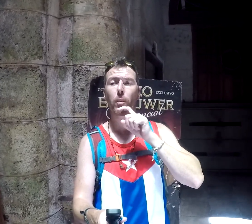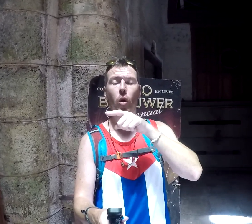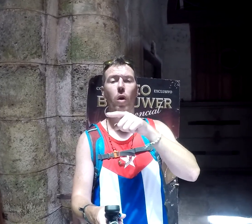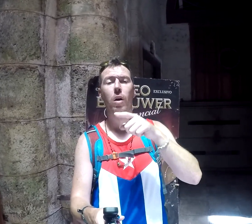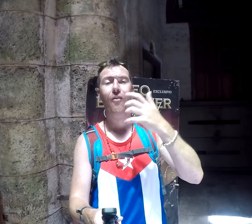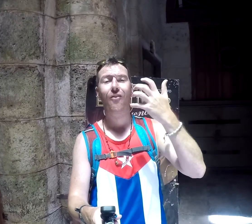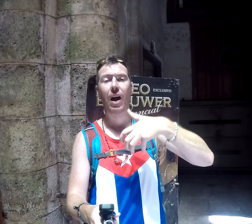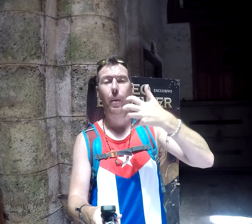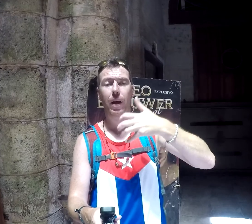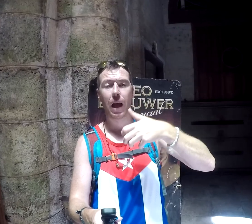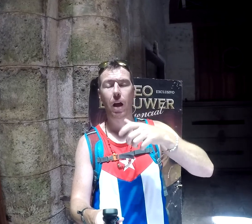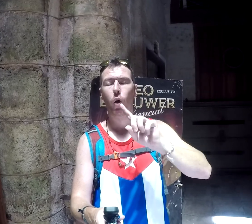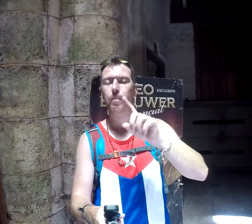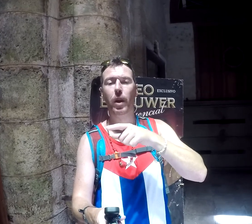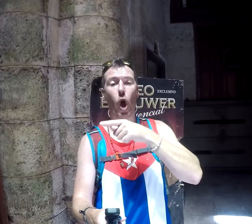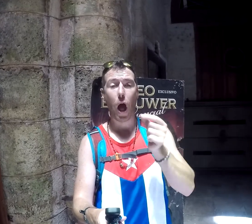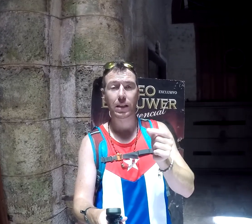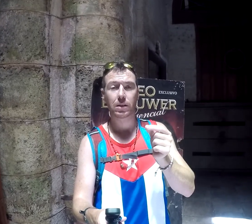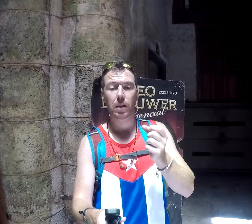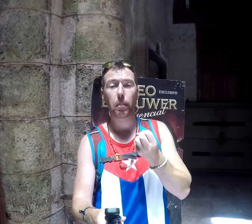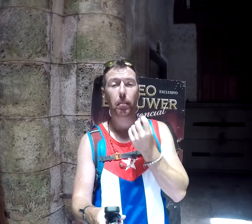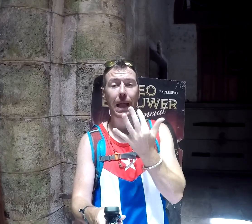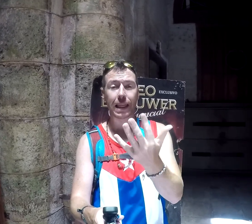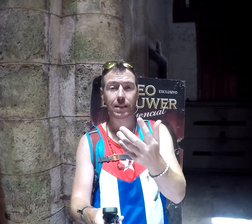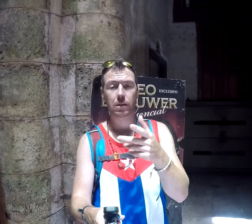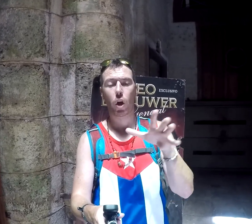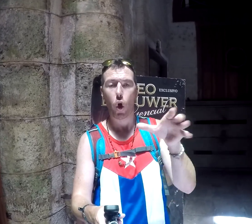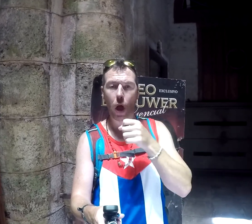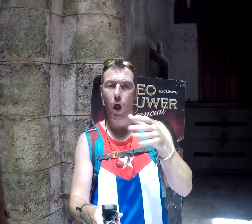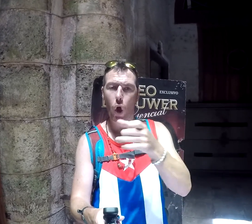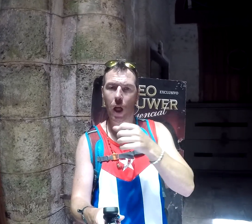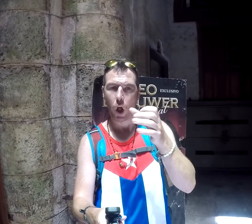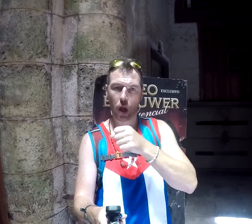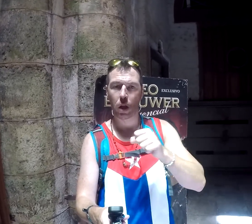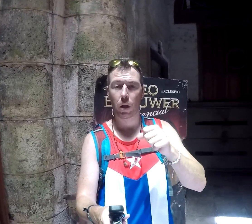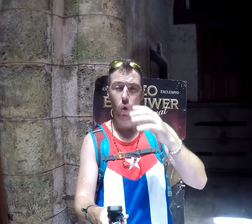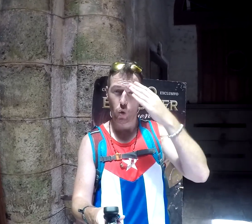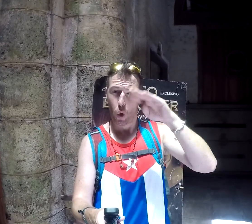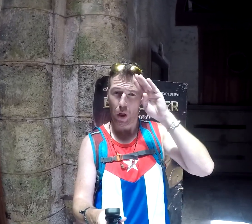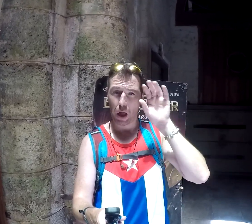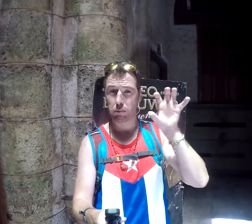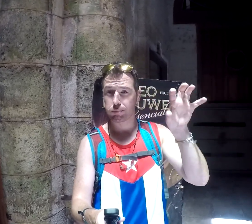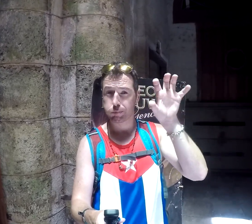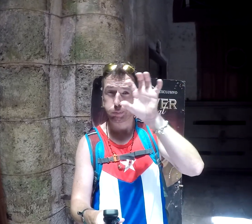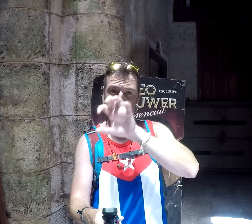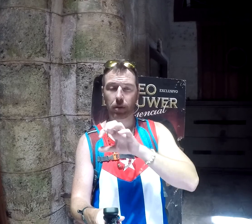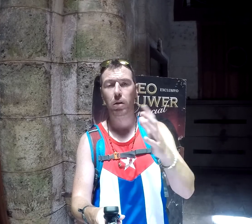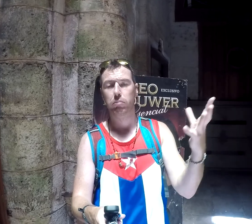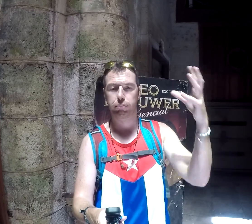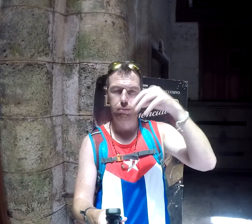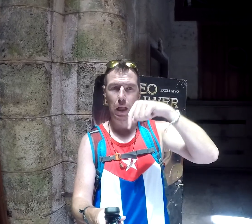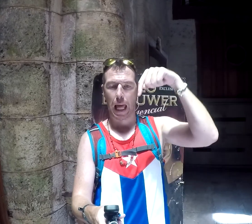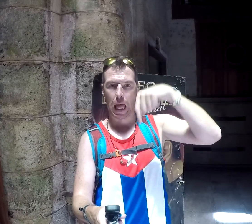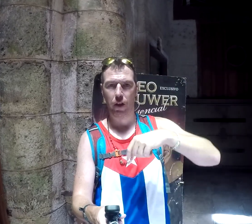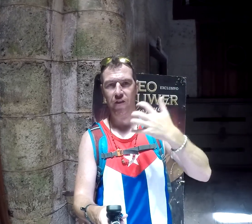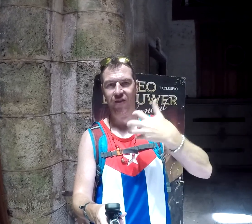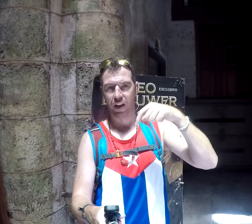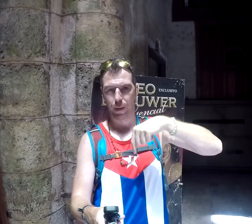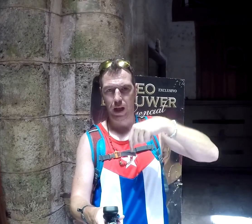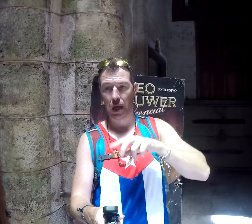Os enseño dónde se recogen las hojas en las plantaciones en toda Cuba, se recogen y se fabrican aquí